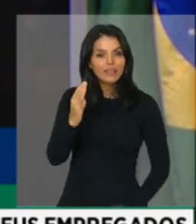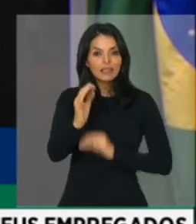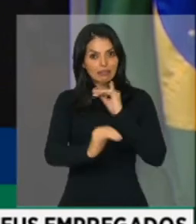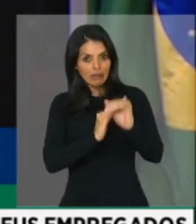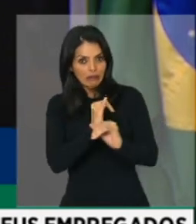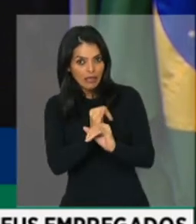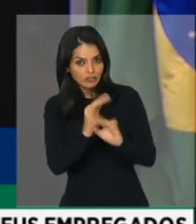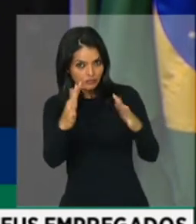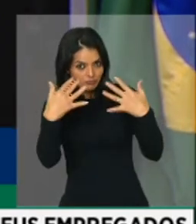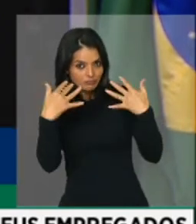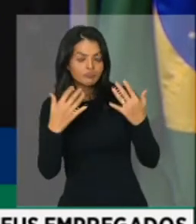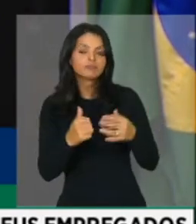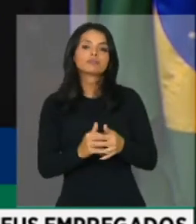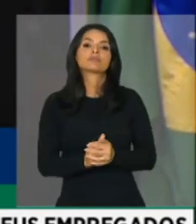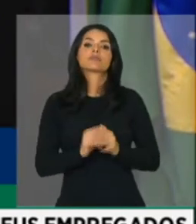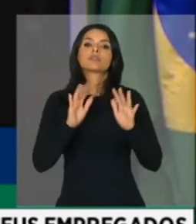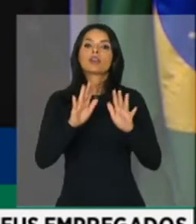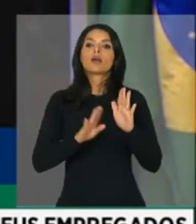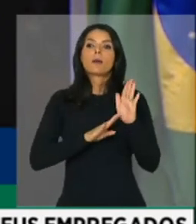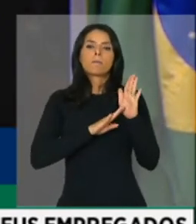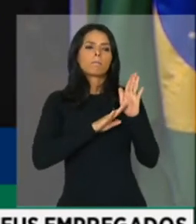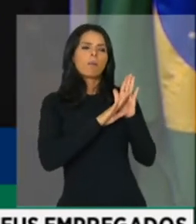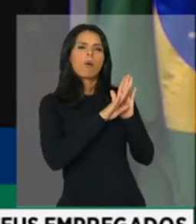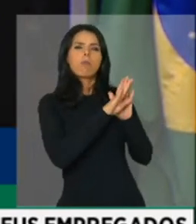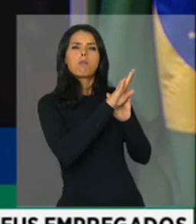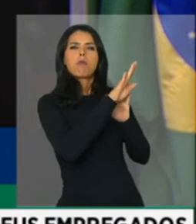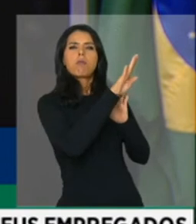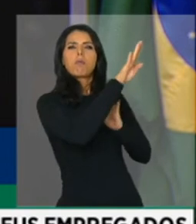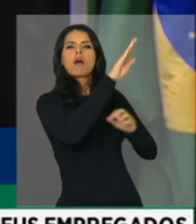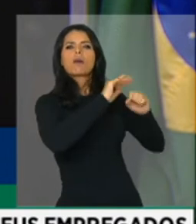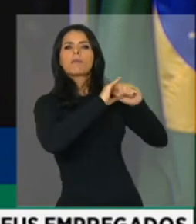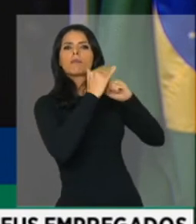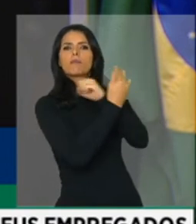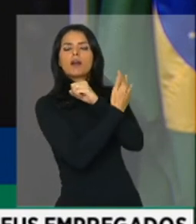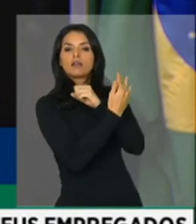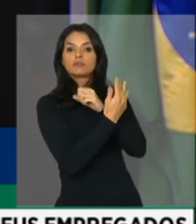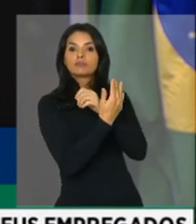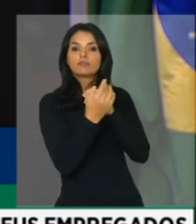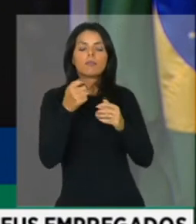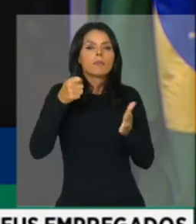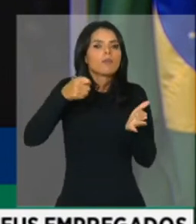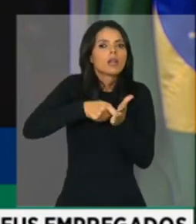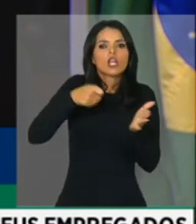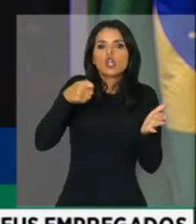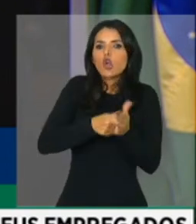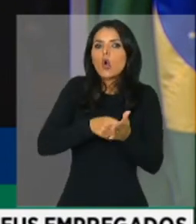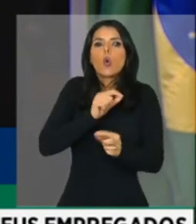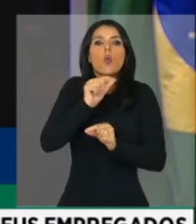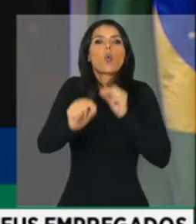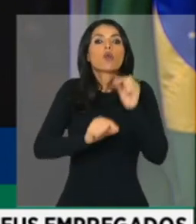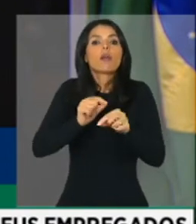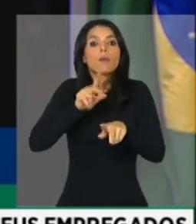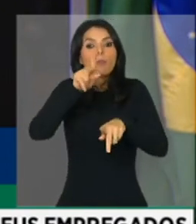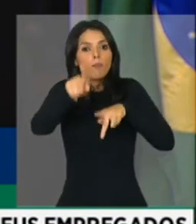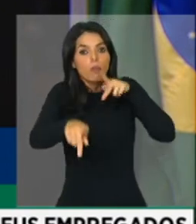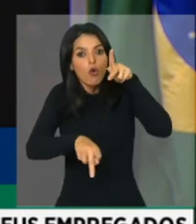DA INTERNET. O CRESCIMENTO DA PANDEMIA DA COVID-19 IMPÔS É POPULAÇÃO MUNDIAL POR MEIO DE SUAS LIDERANÇAS